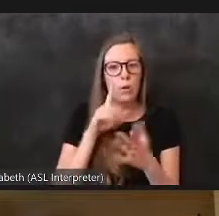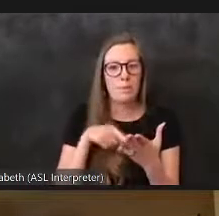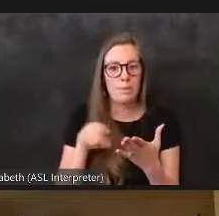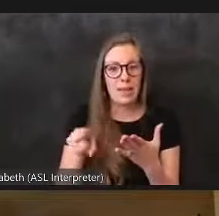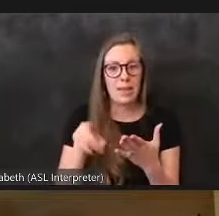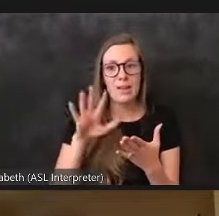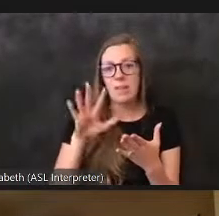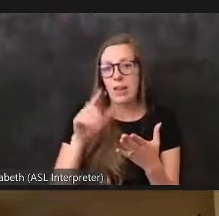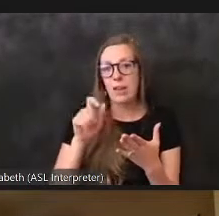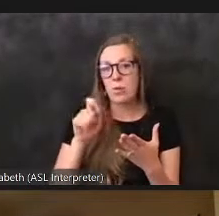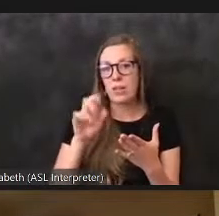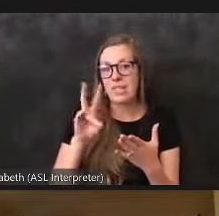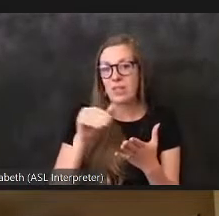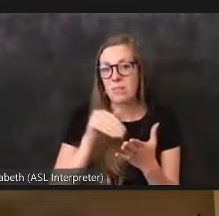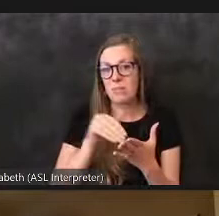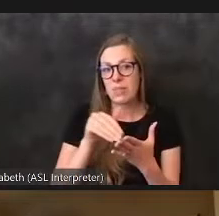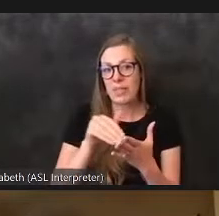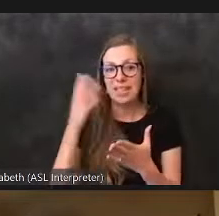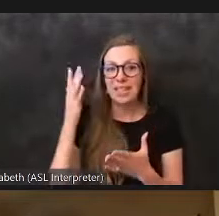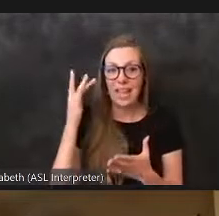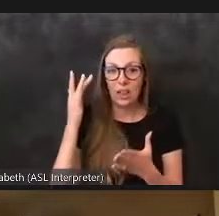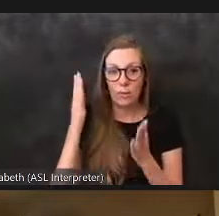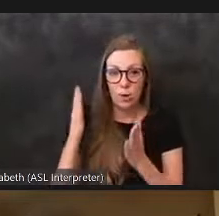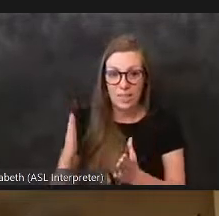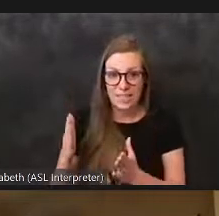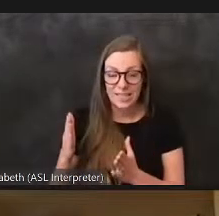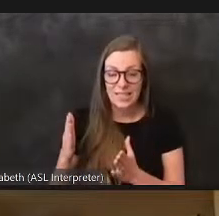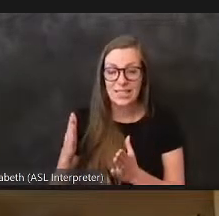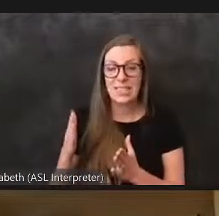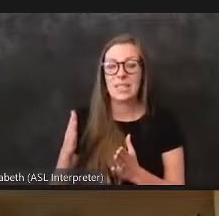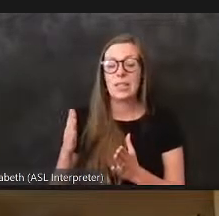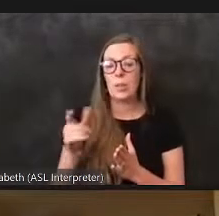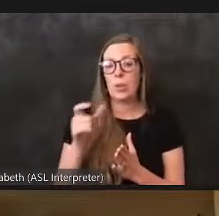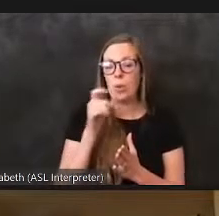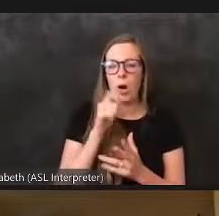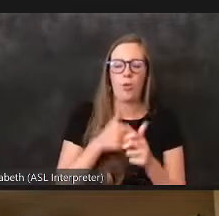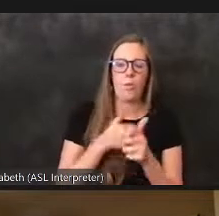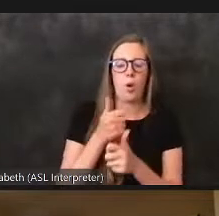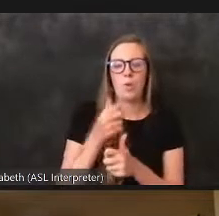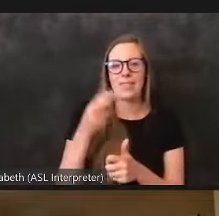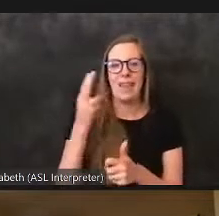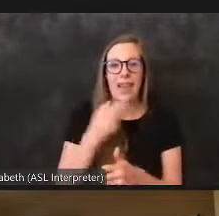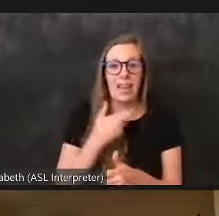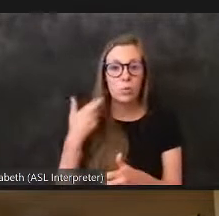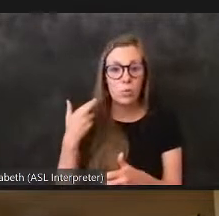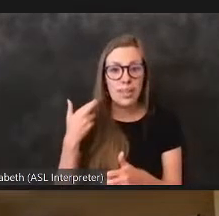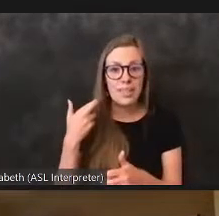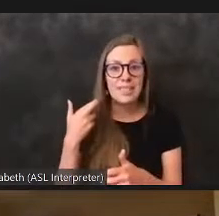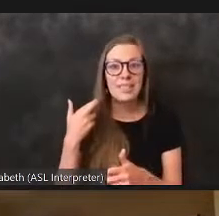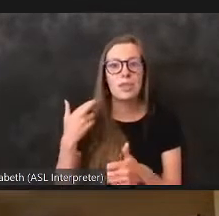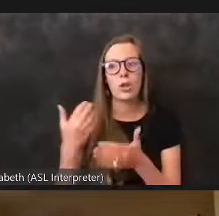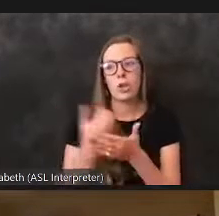5.7 millones 5.7 millones de californianos que Sonoma vulnerables, ya sea 30 min o